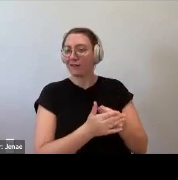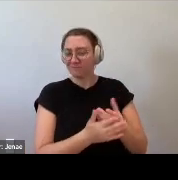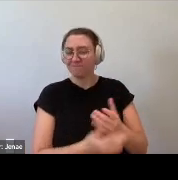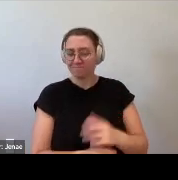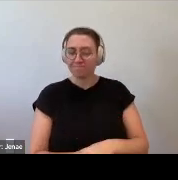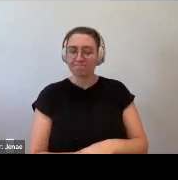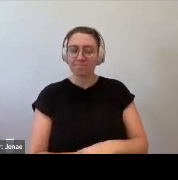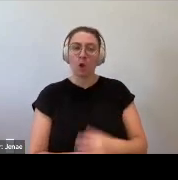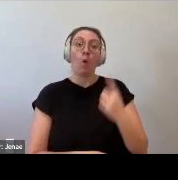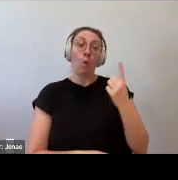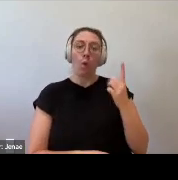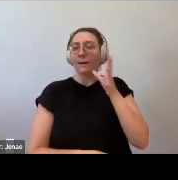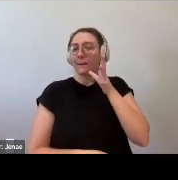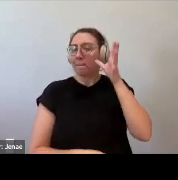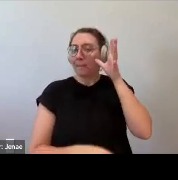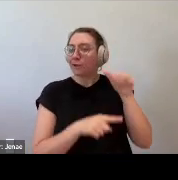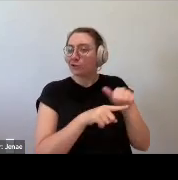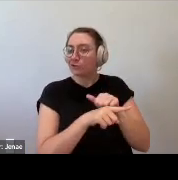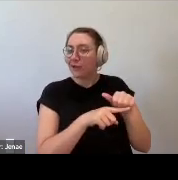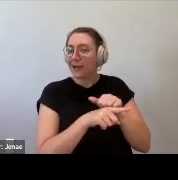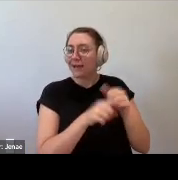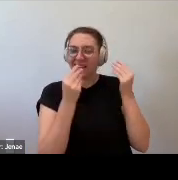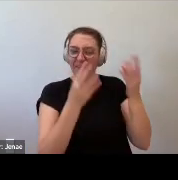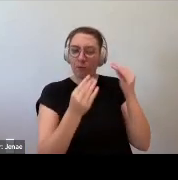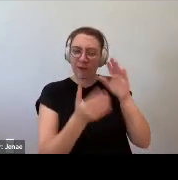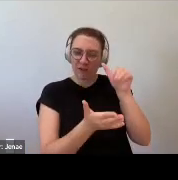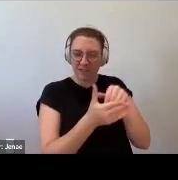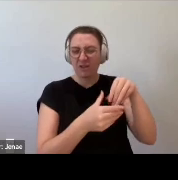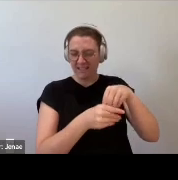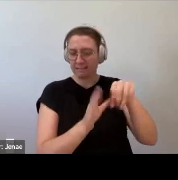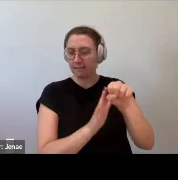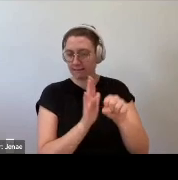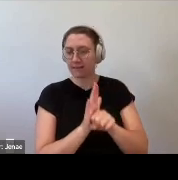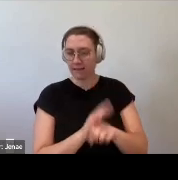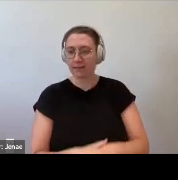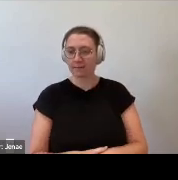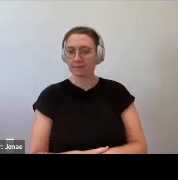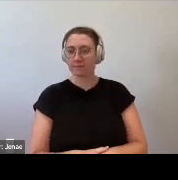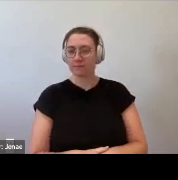es uno de los centros de capacitación e información para padres de nuestro estado. Me gustaría señalar que